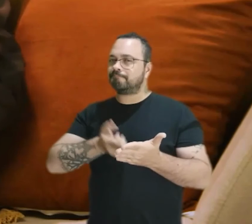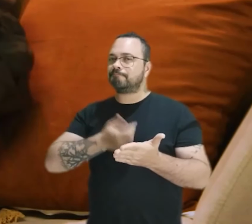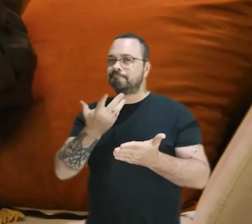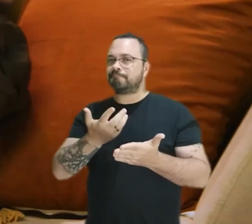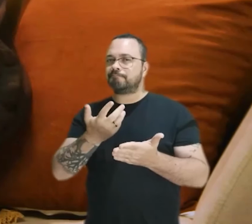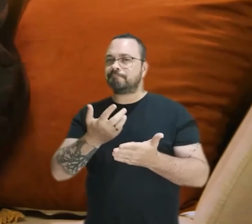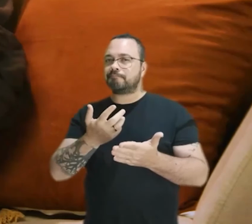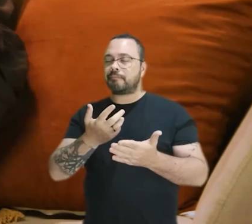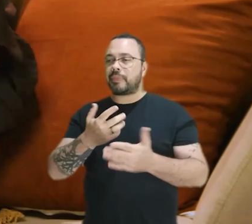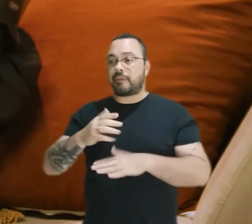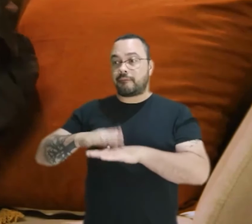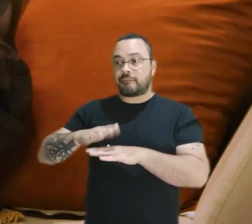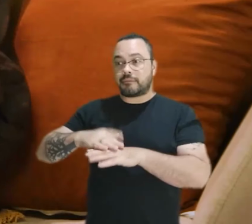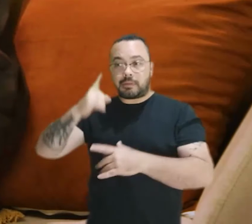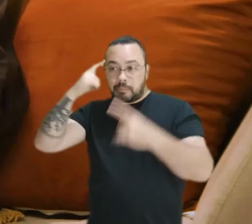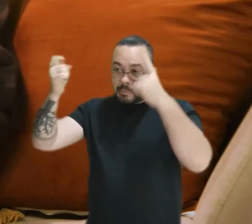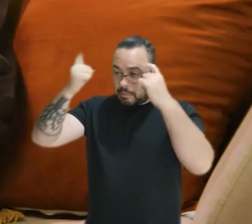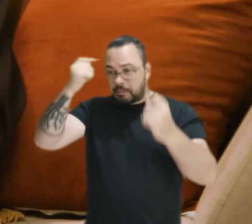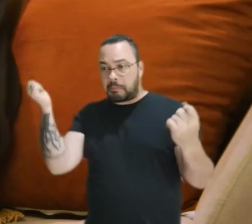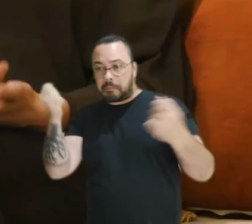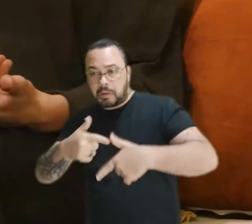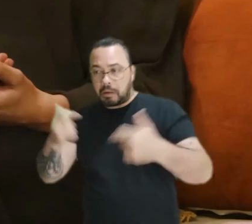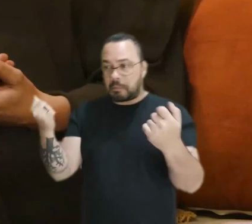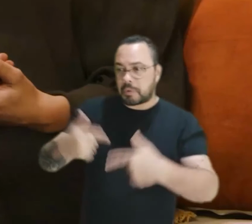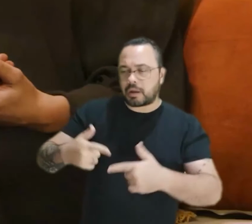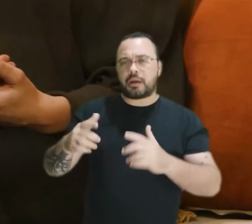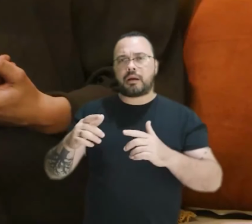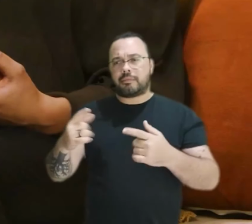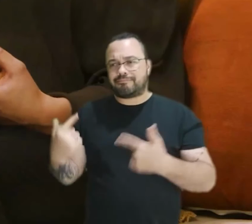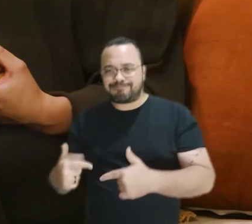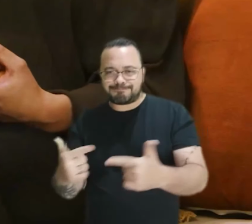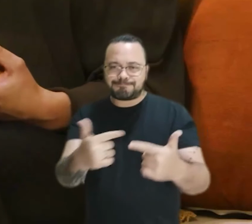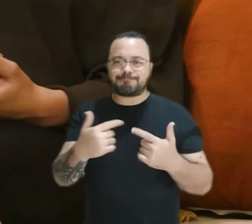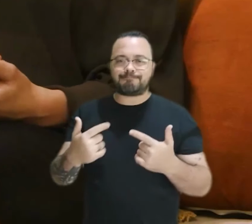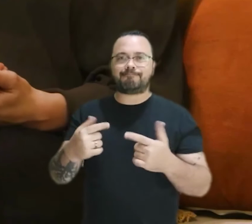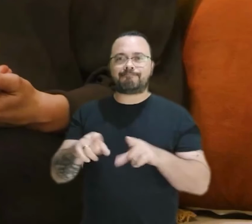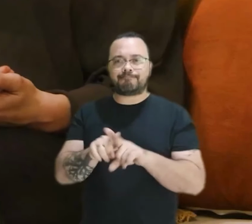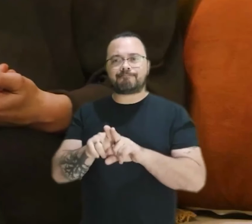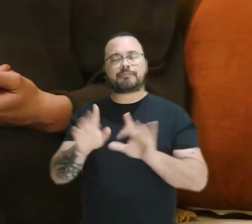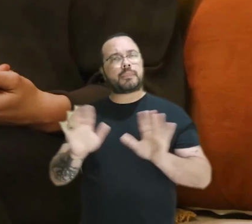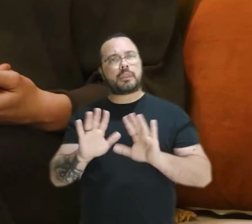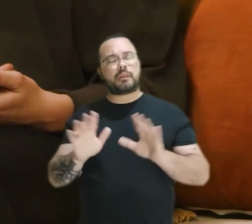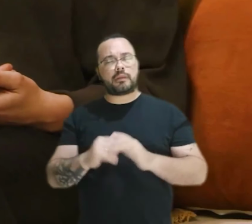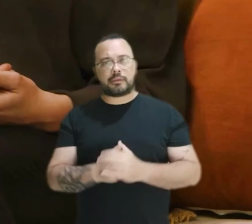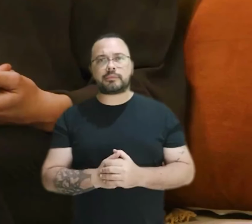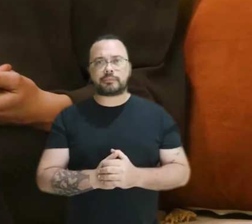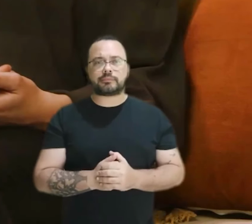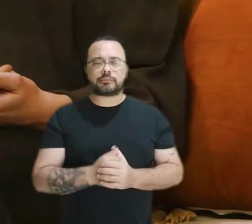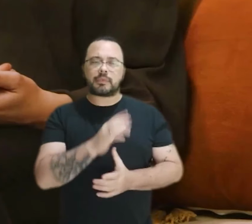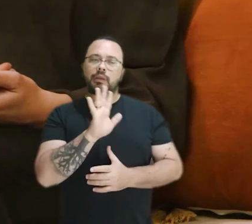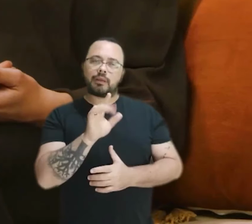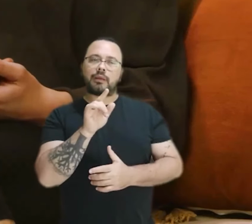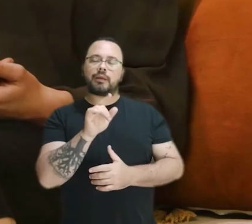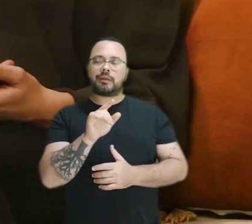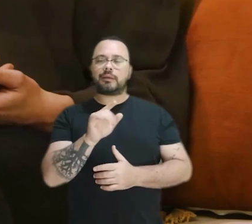Então, não tanto com o improviso ou com... é... Com a competição... - Com a competição, exato... O sarau, não, você só vai pra...